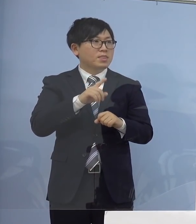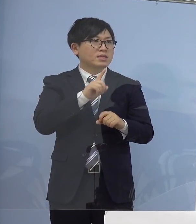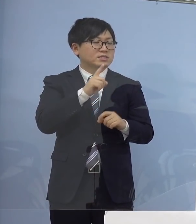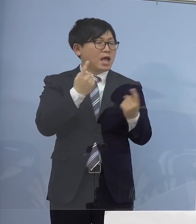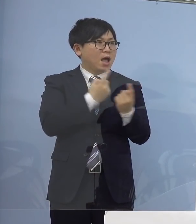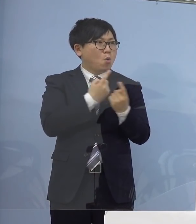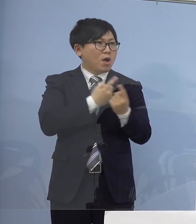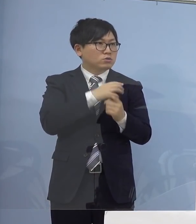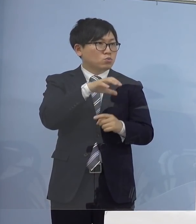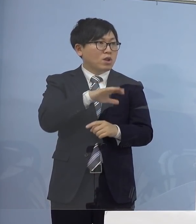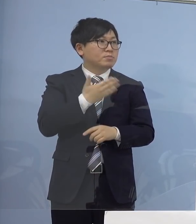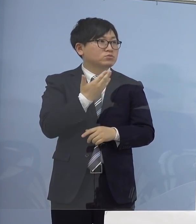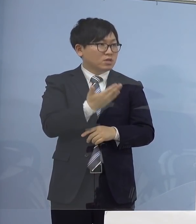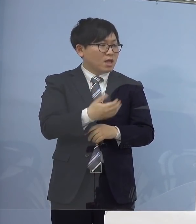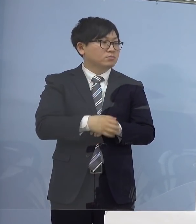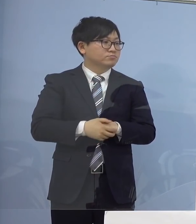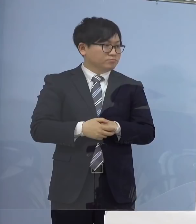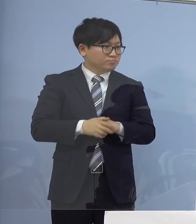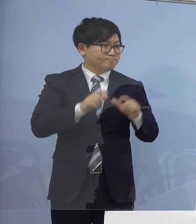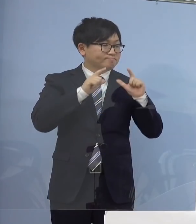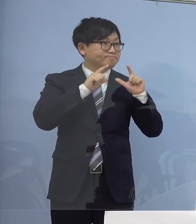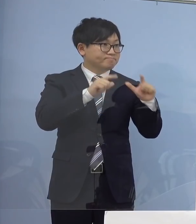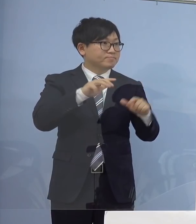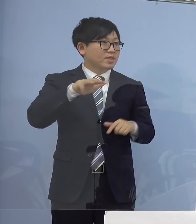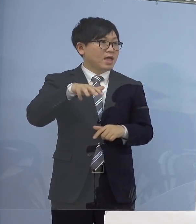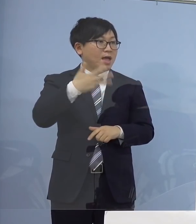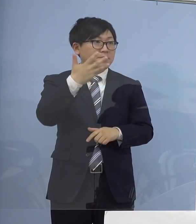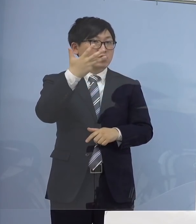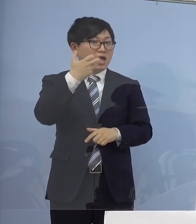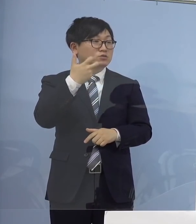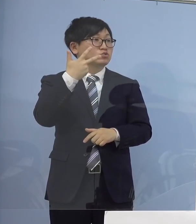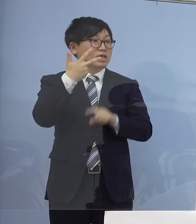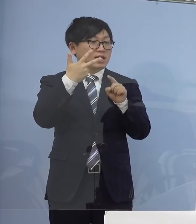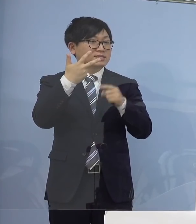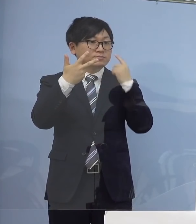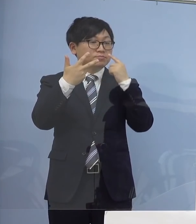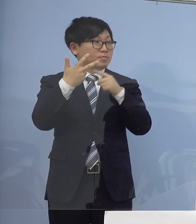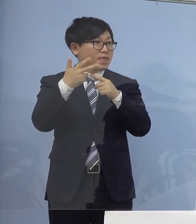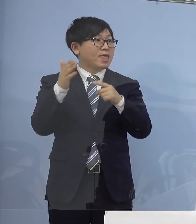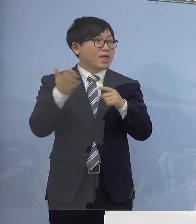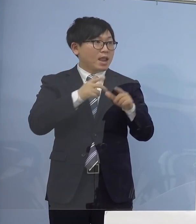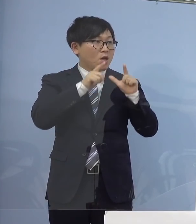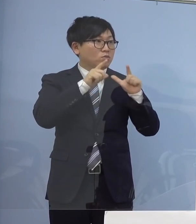（保健福祉部長） まず878例目の方について申し上げます